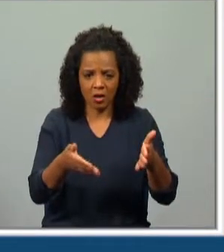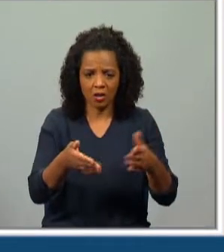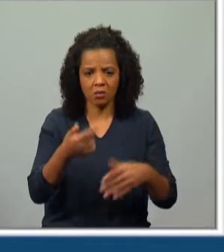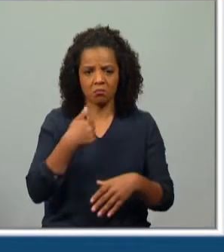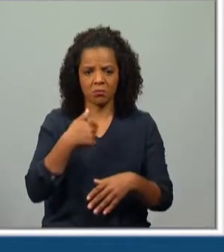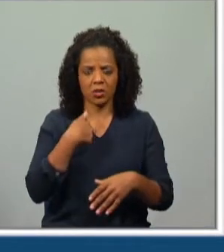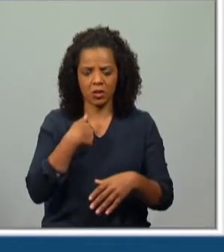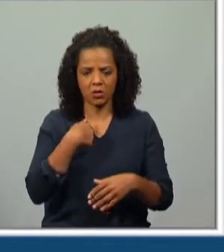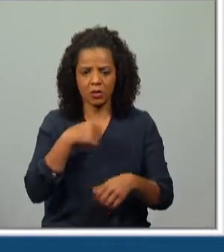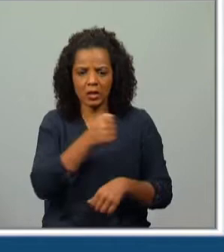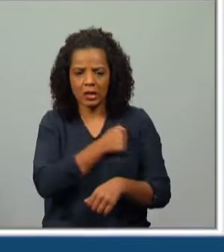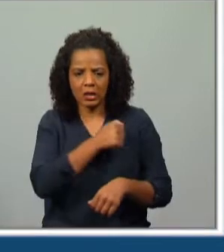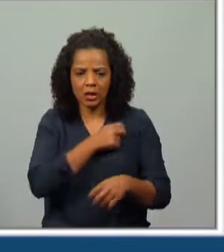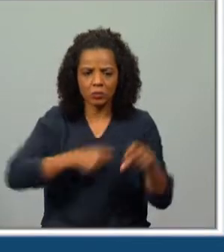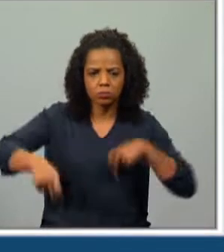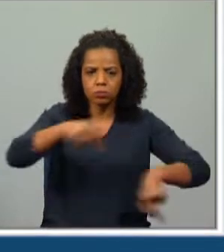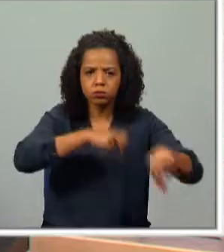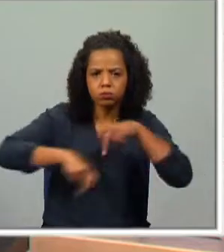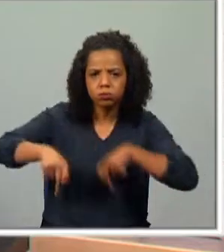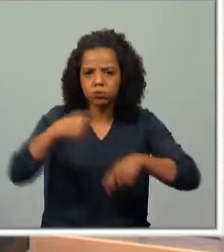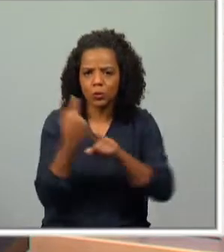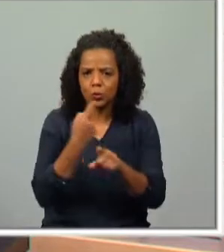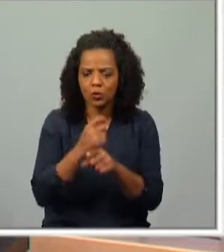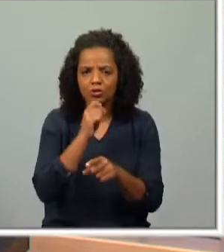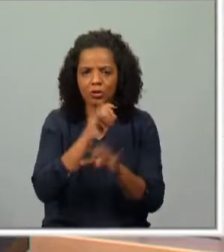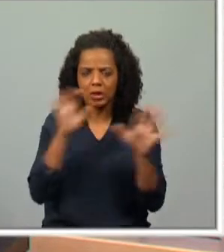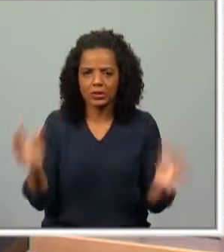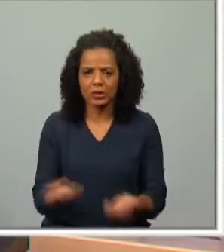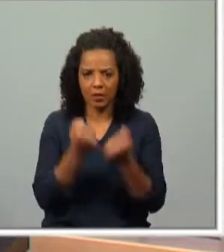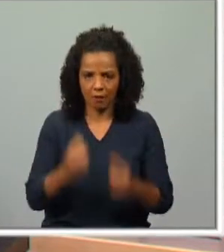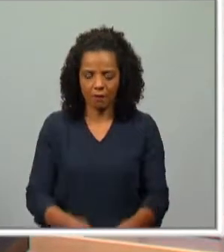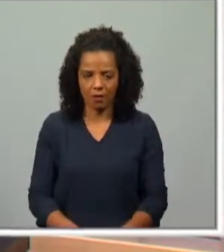dava voltas à casa em busca de algo com que a salvar portanto 繞著房子到處找東西所以保存它